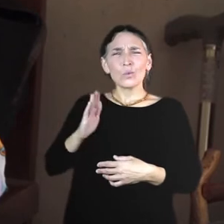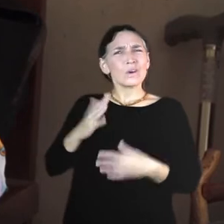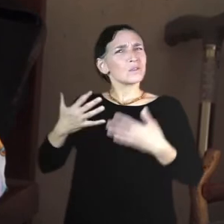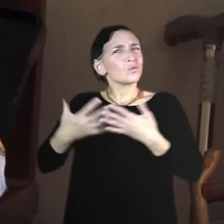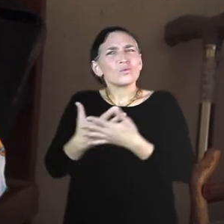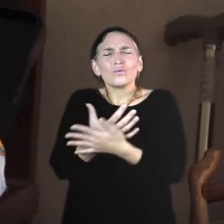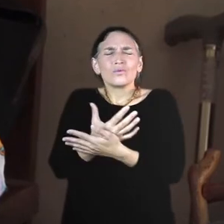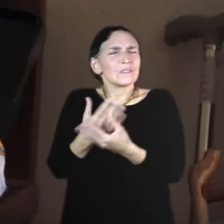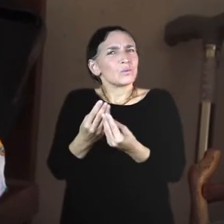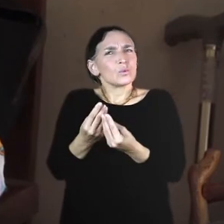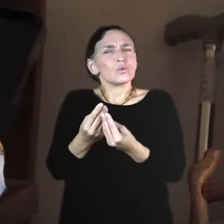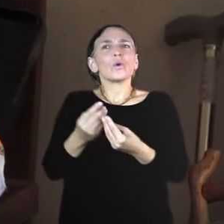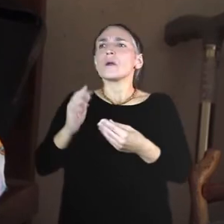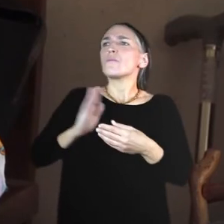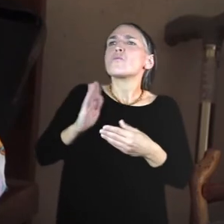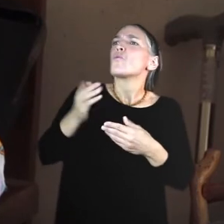¿Pero qué podía hacer esa vecina?